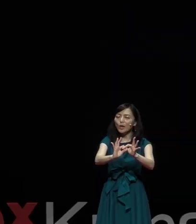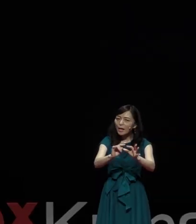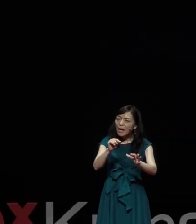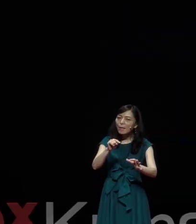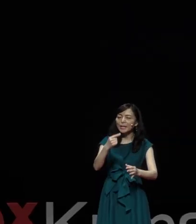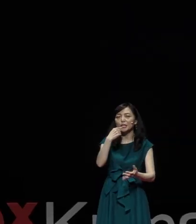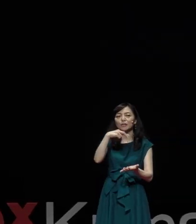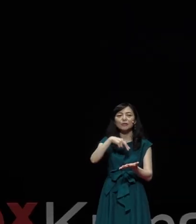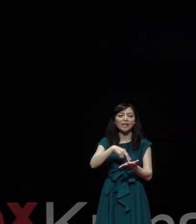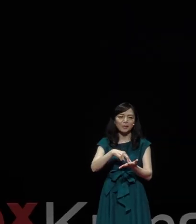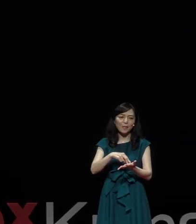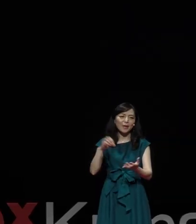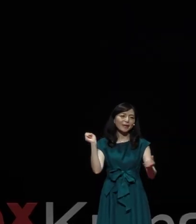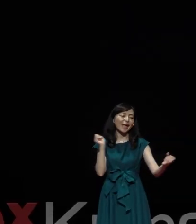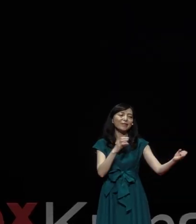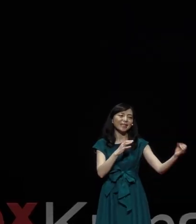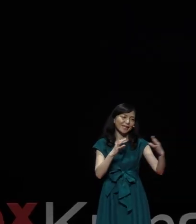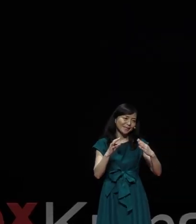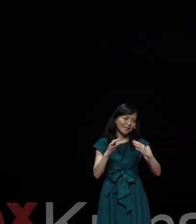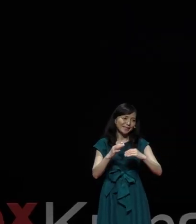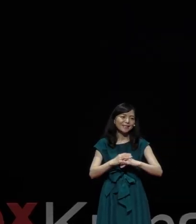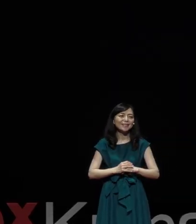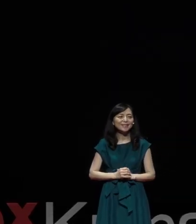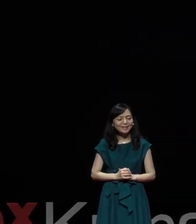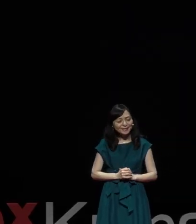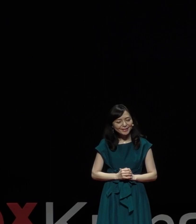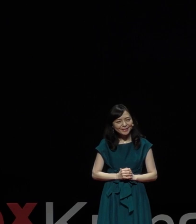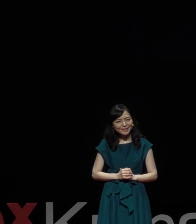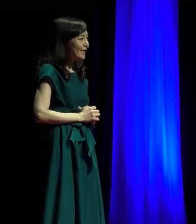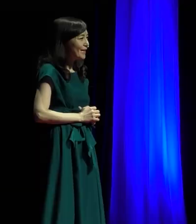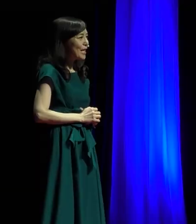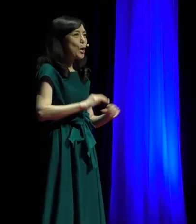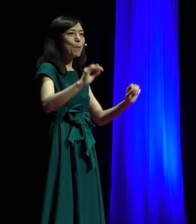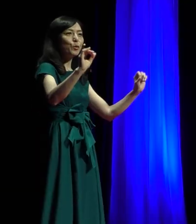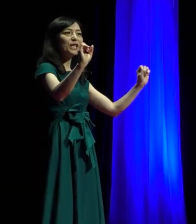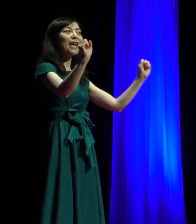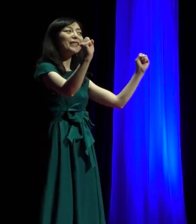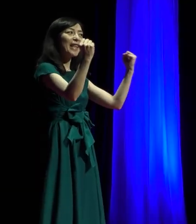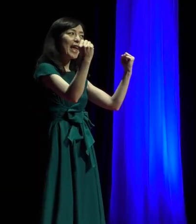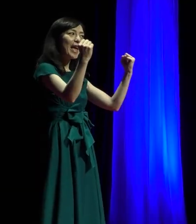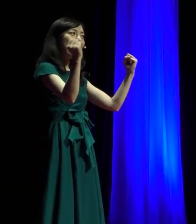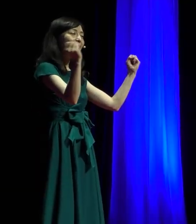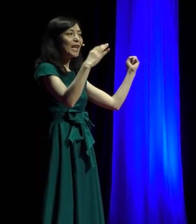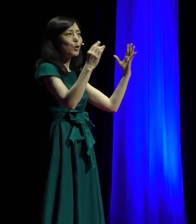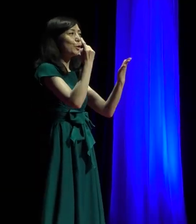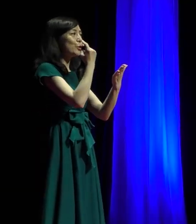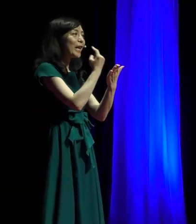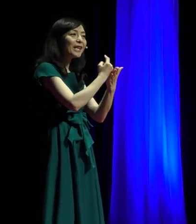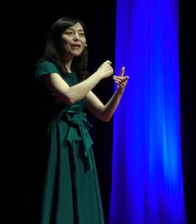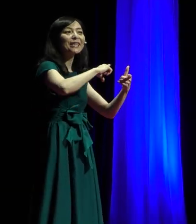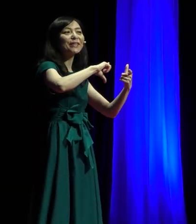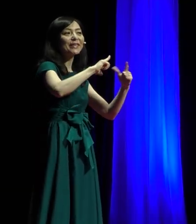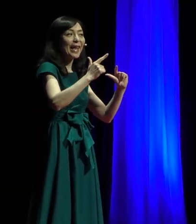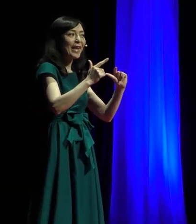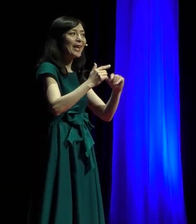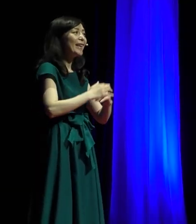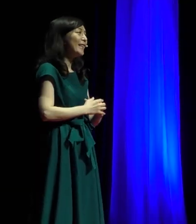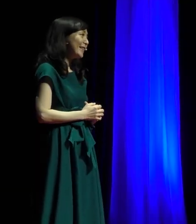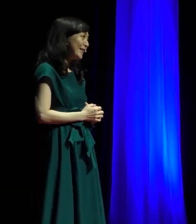Esto es para mí un “Diálogo”. no solo enfrentarse y hablar,